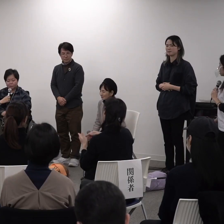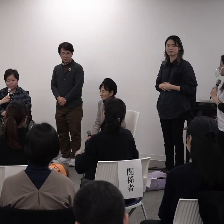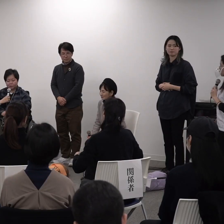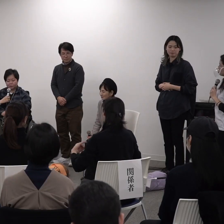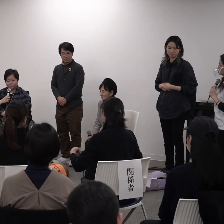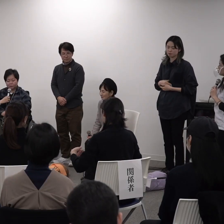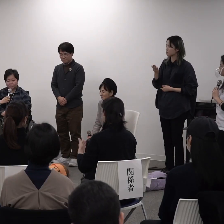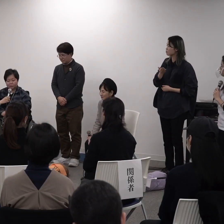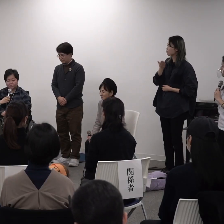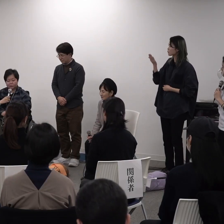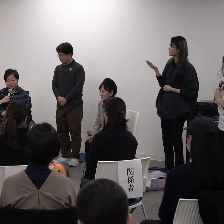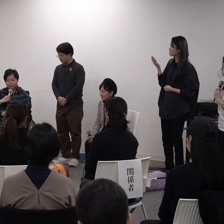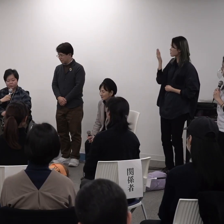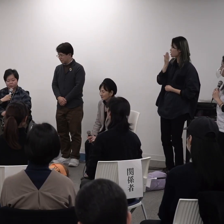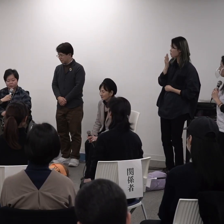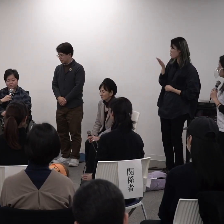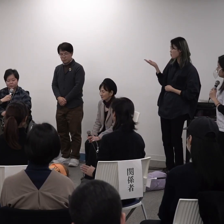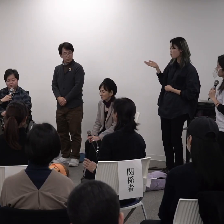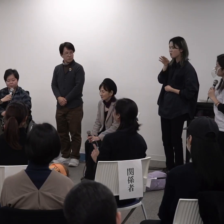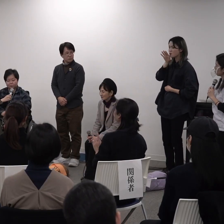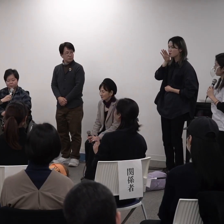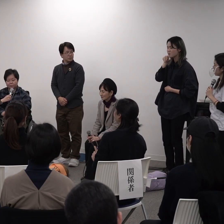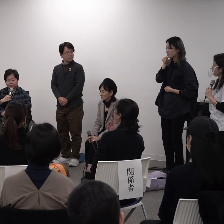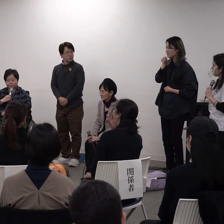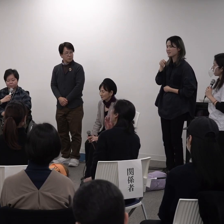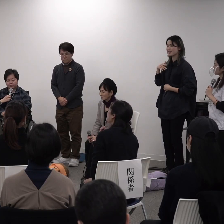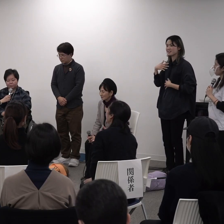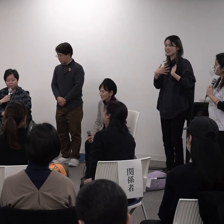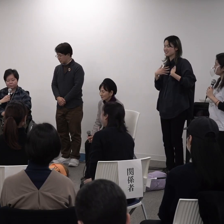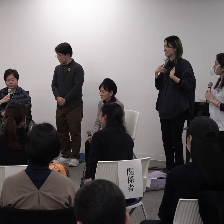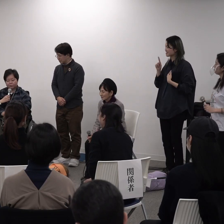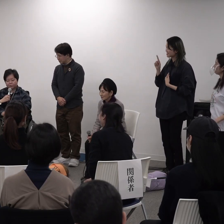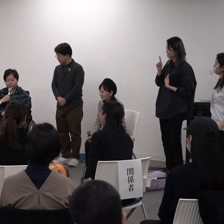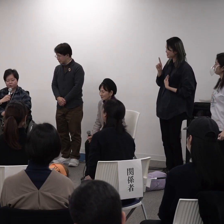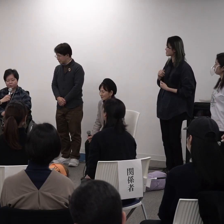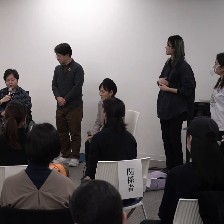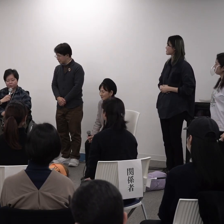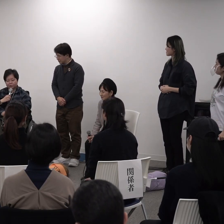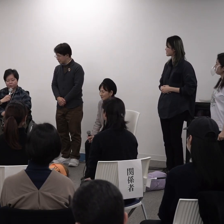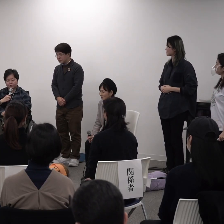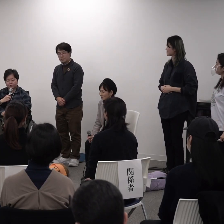橋爪）佐藤さんの趣味 楽しんでいること 何がありますか